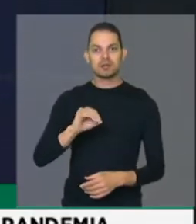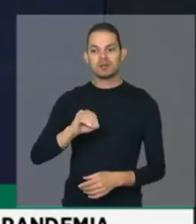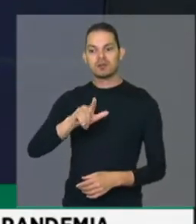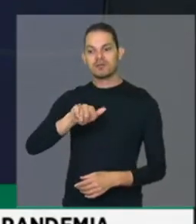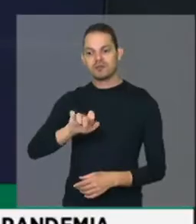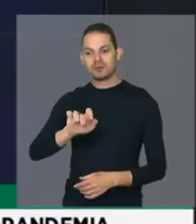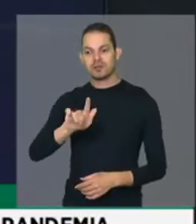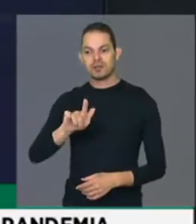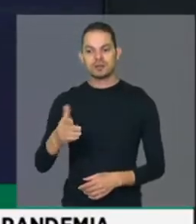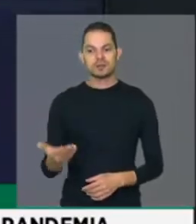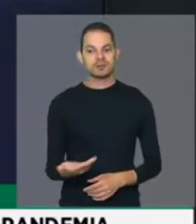SISTEMA INFOLEG OU QUEM FOR, QUEM CONCORDAR PERMANEÇA COMO